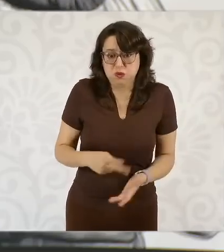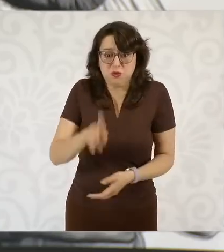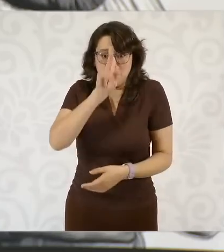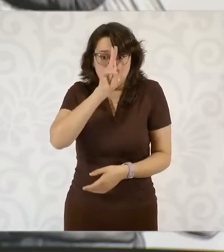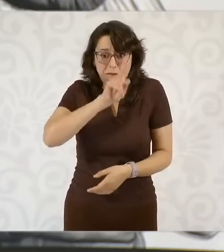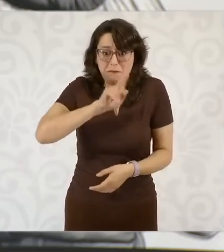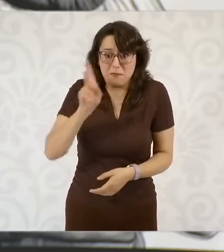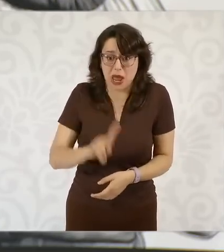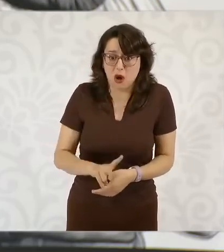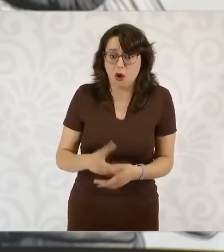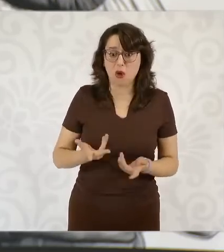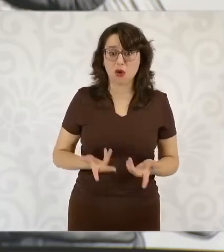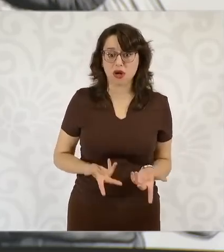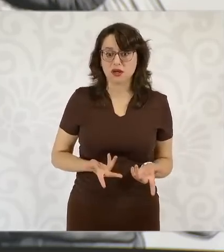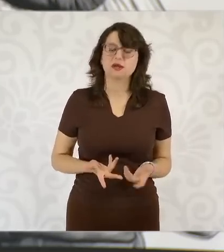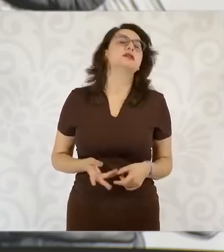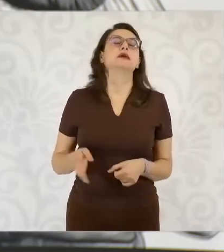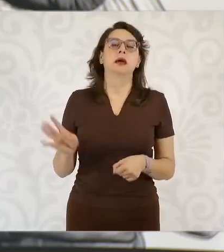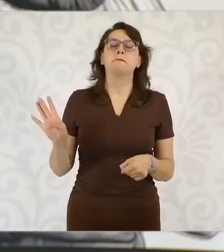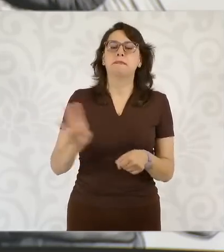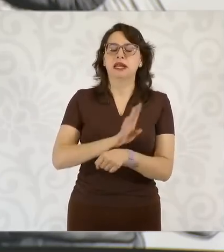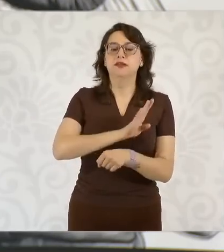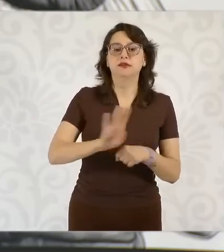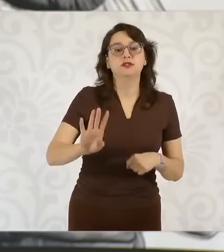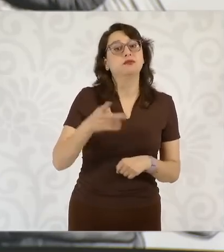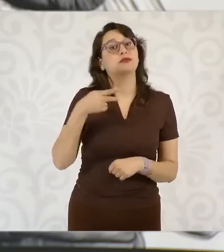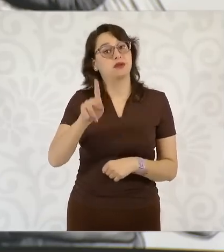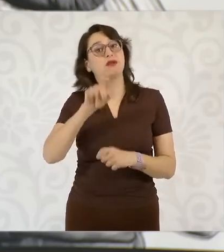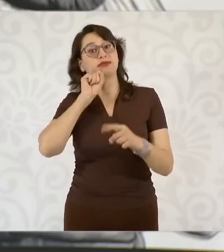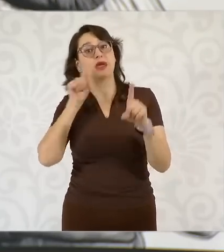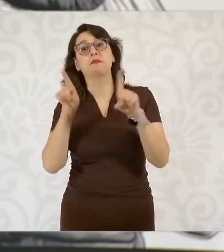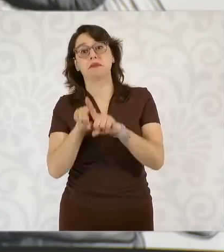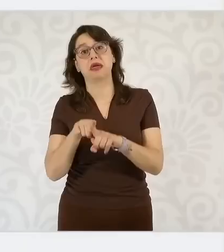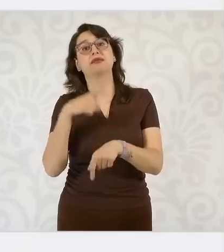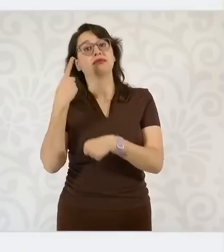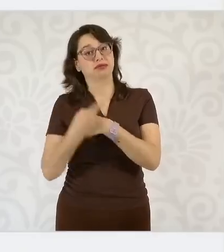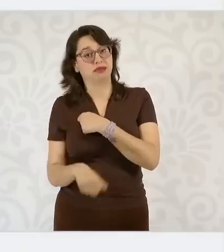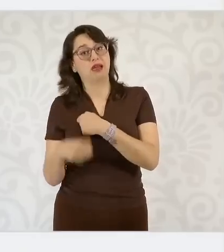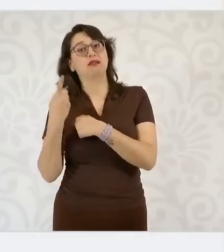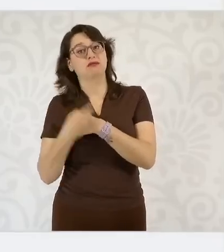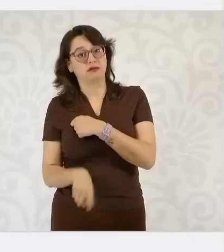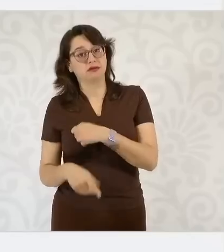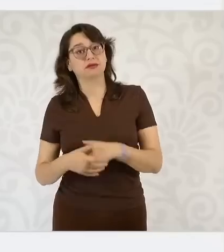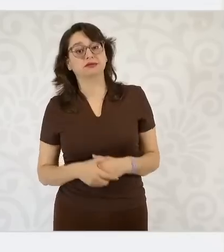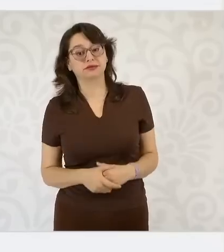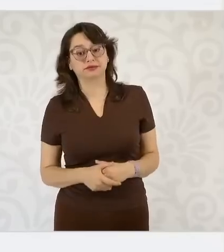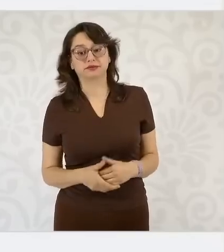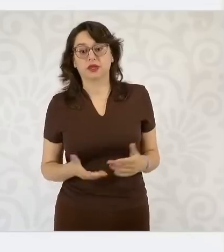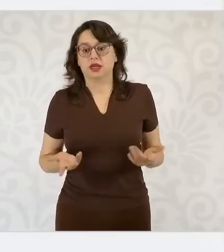sus ventajas pero también tiene sus desventajas tenemos tratados comerciales con Vietnam con